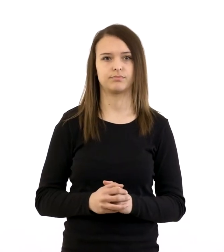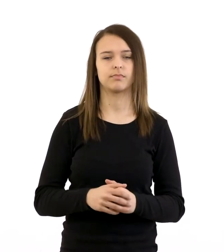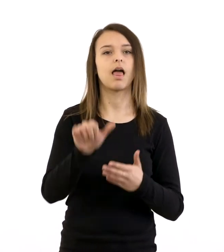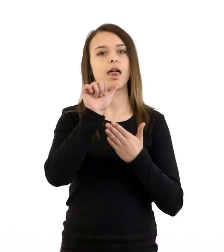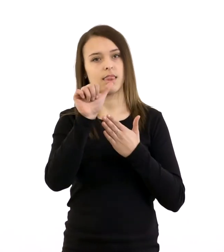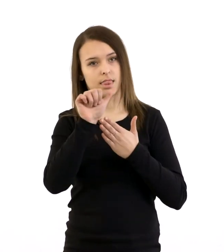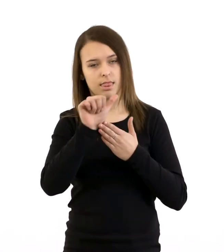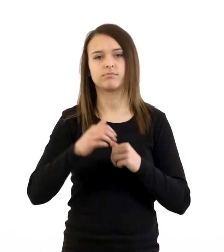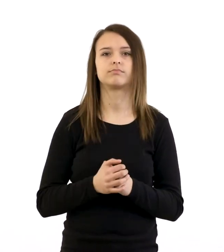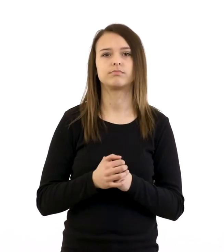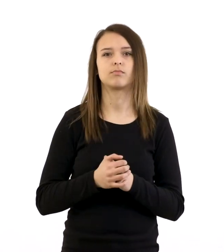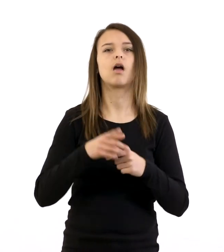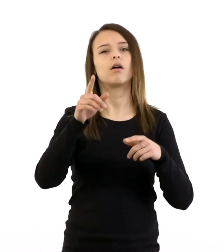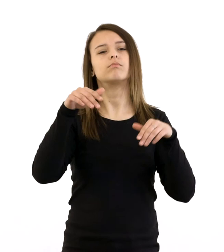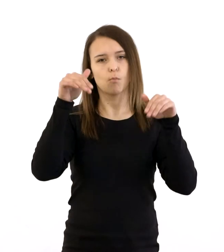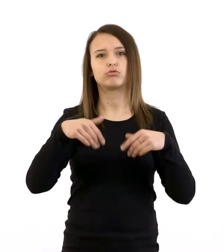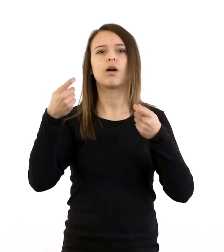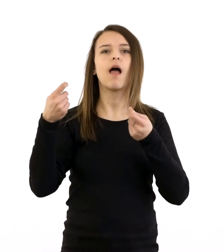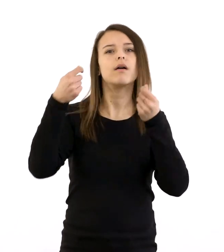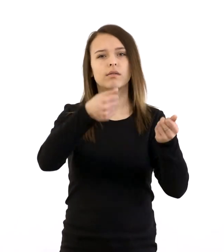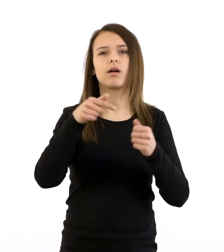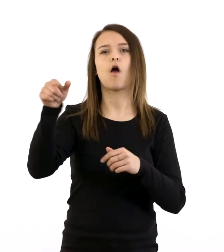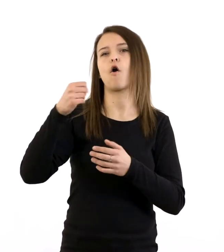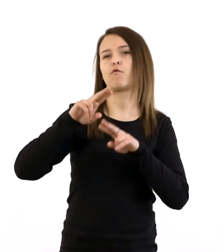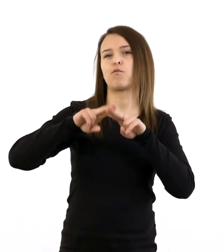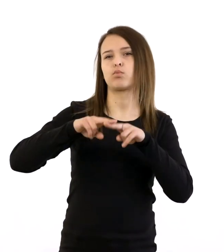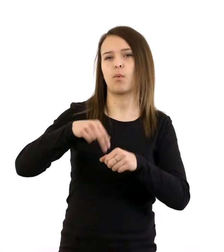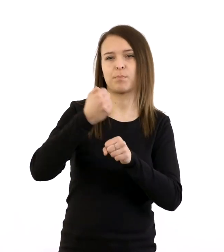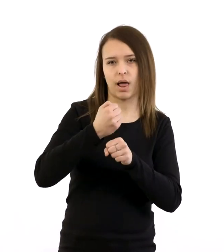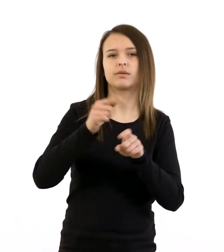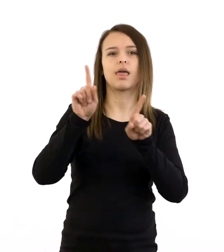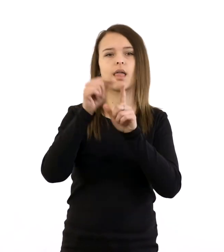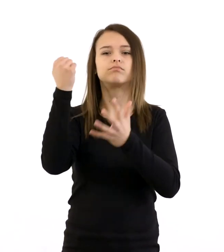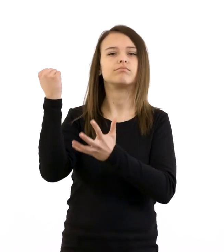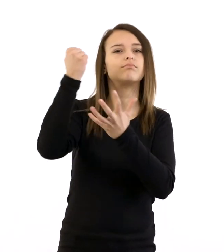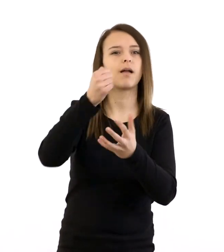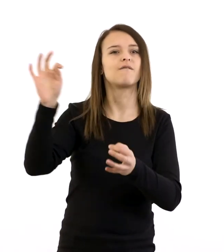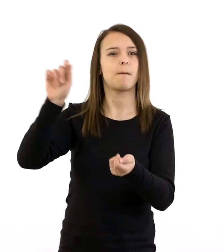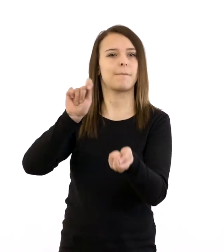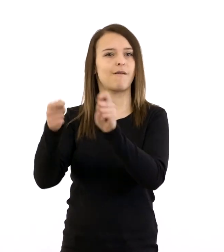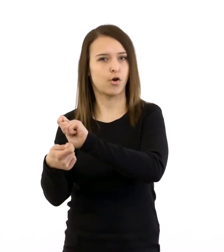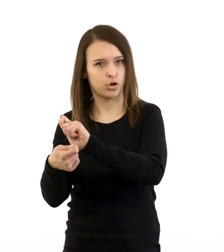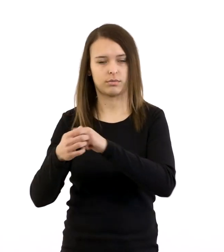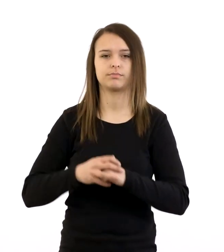11. rozszerzenie możliwości korzystania z Funduszu Pracy i dotacji z PFRON;